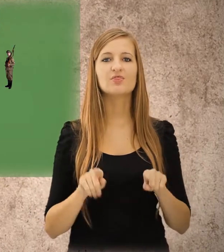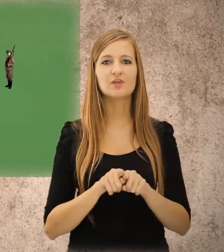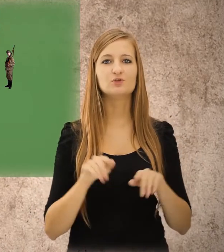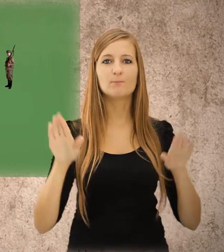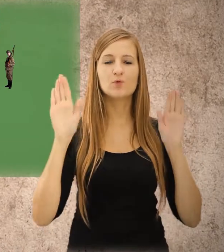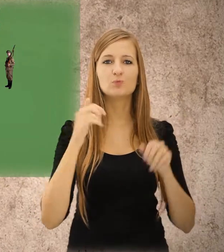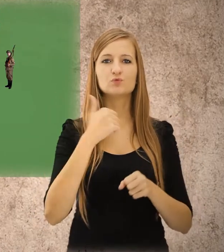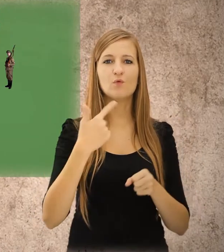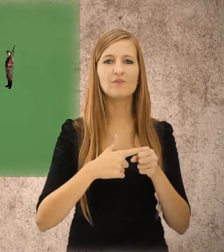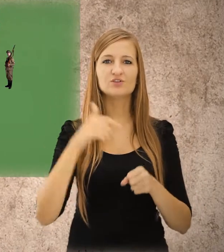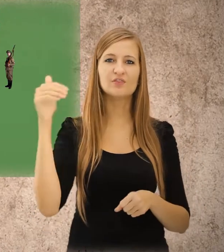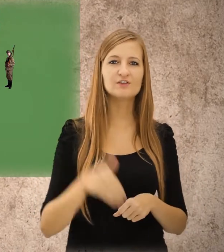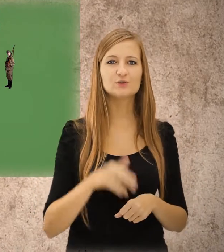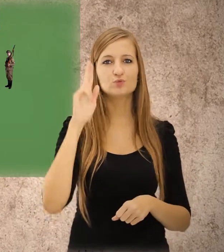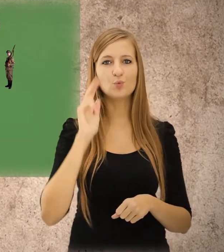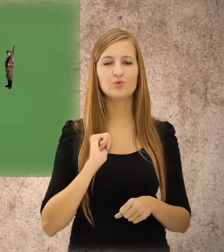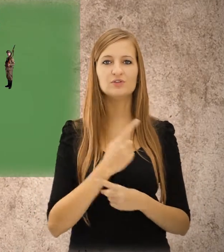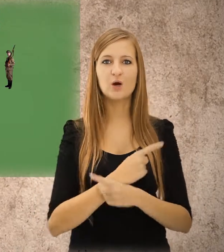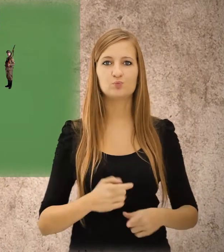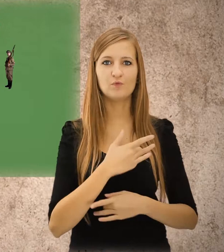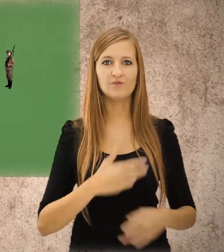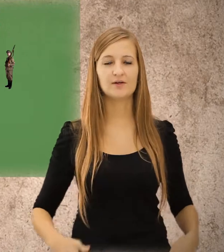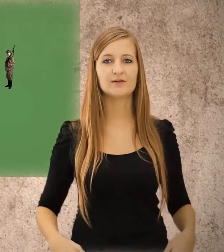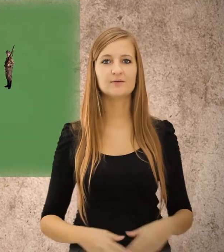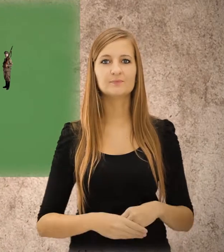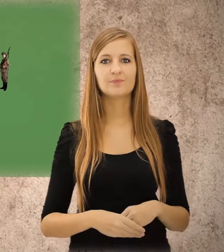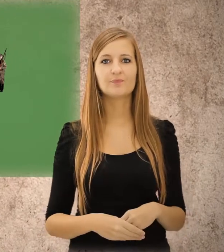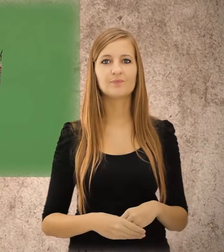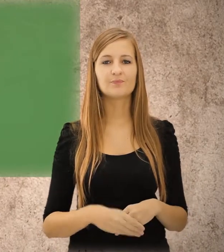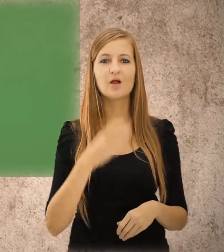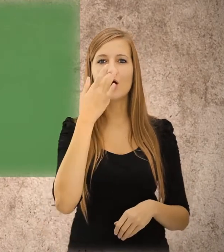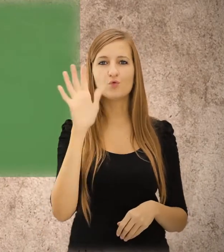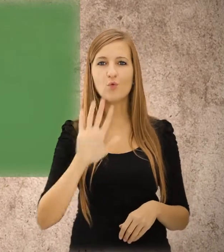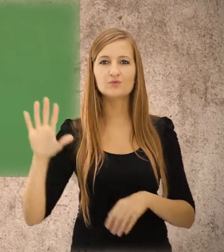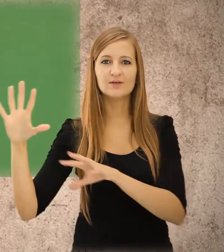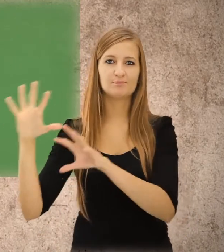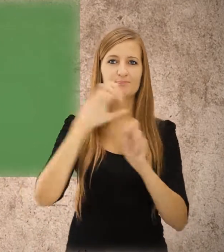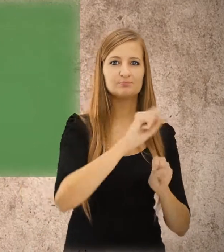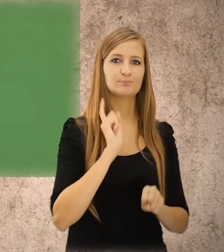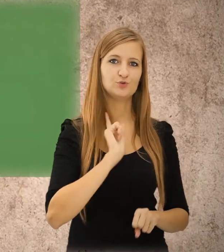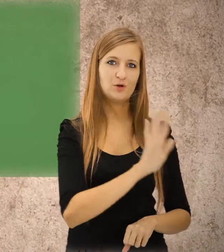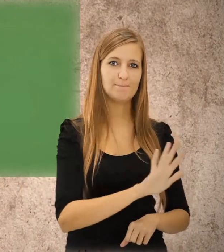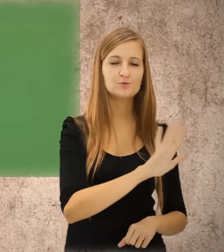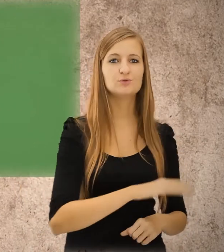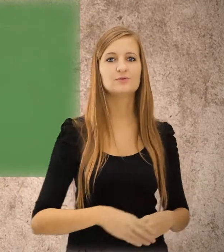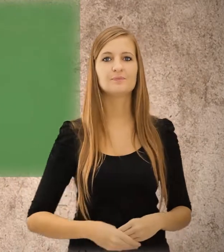Poddało się 120 tys. żołnierzy austro-węgierskich. Rosjanie zajęli Przemyśl.